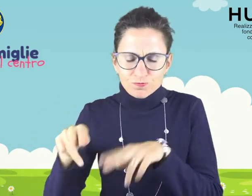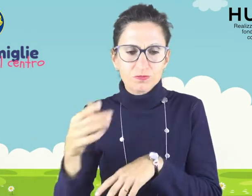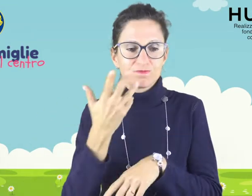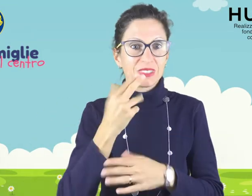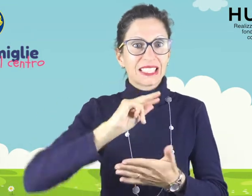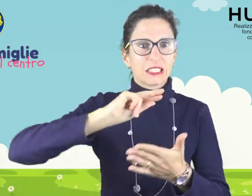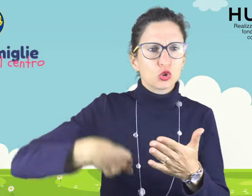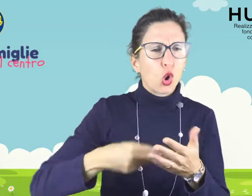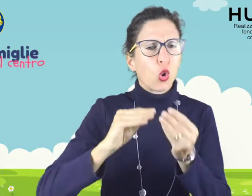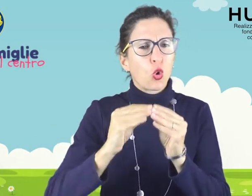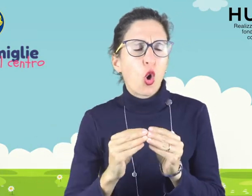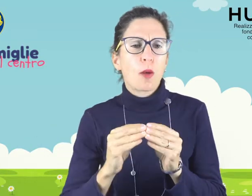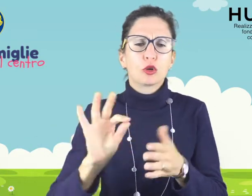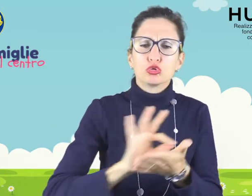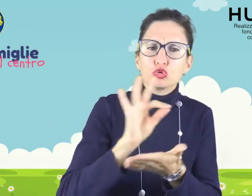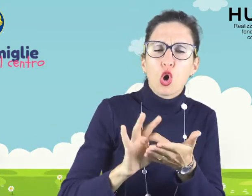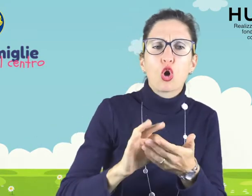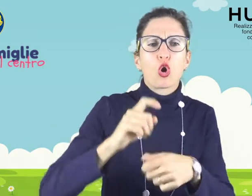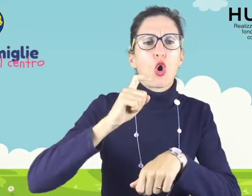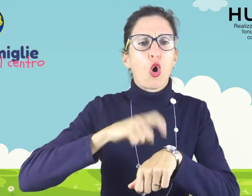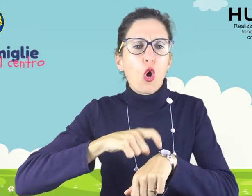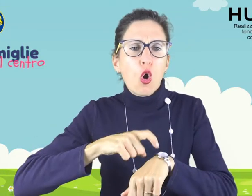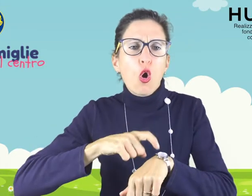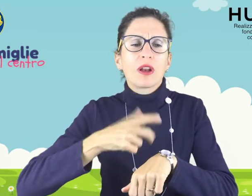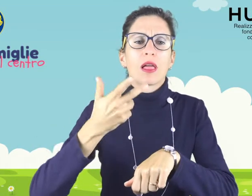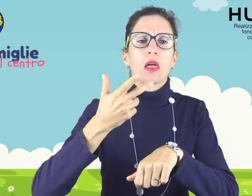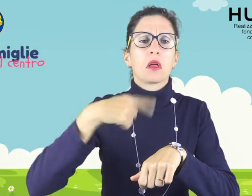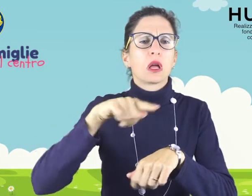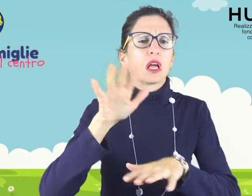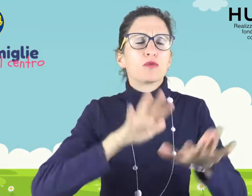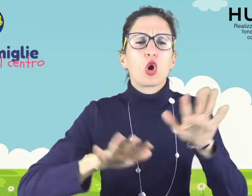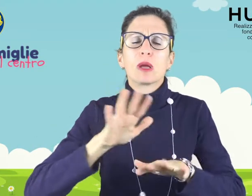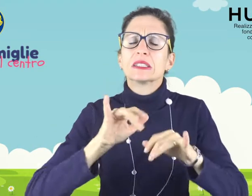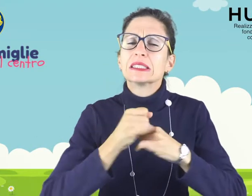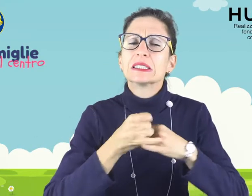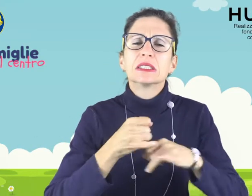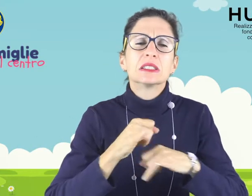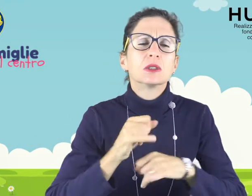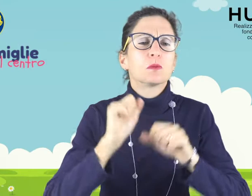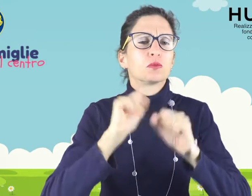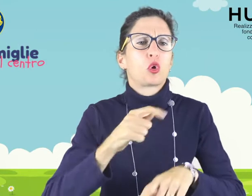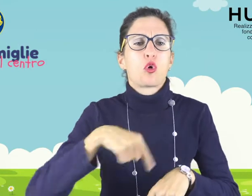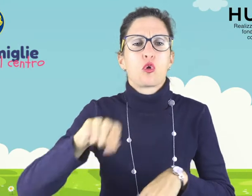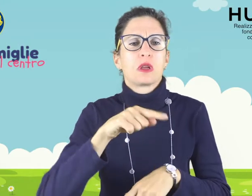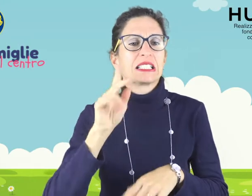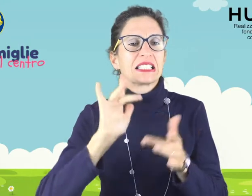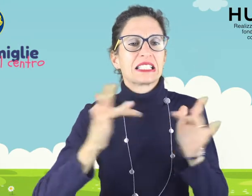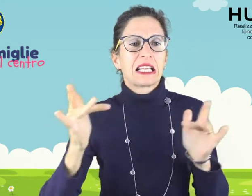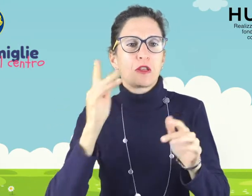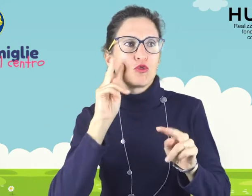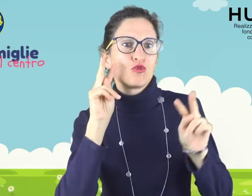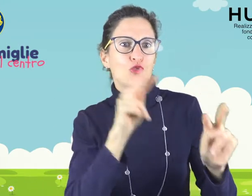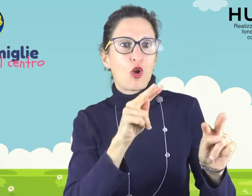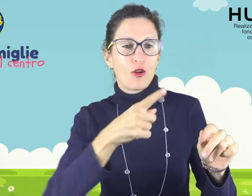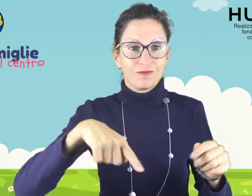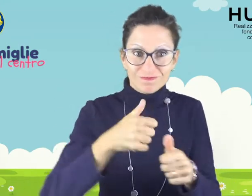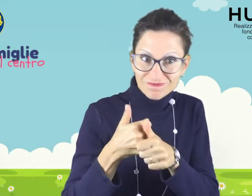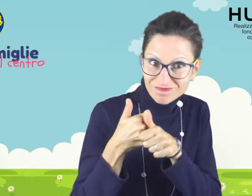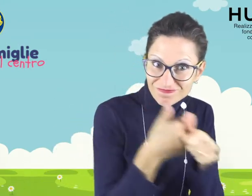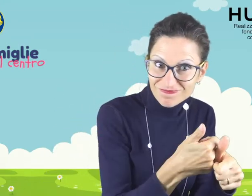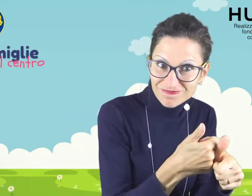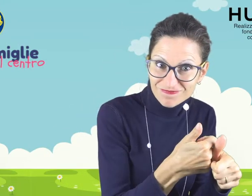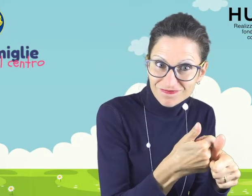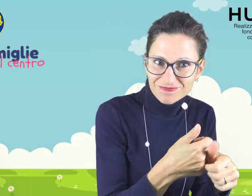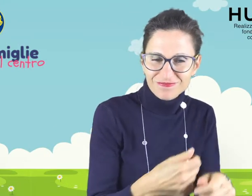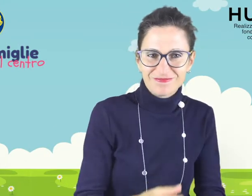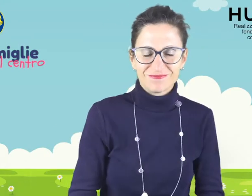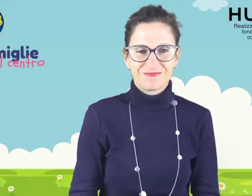programma, iscrizioni e tutti i dettagli è possibile consultare e seguire il sito.